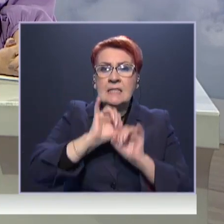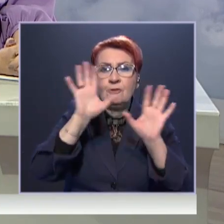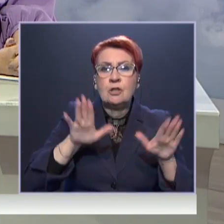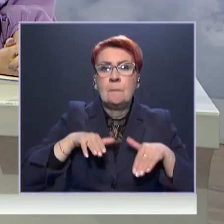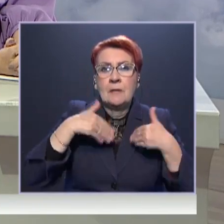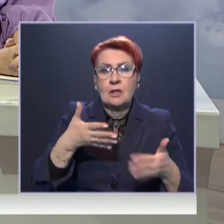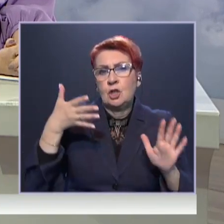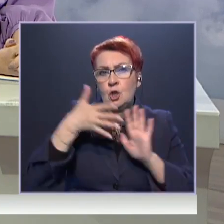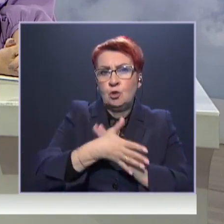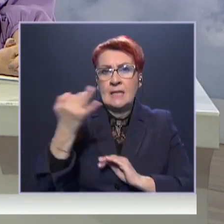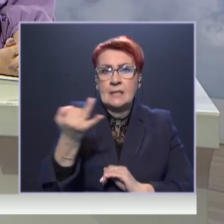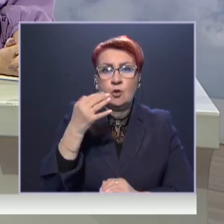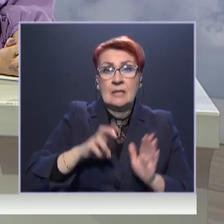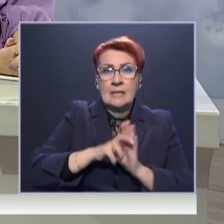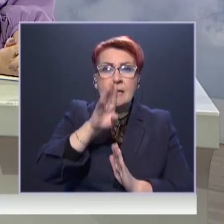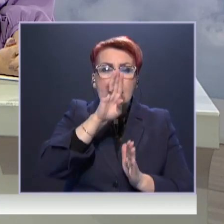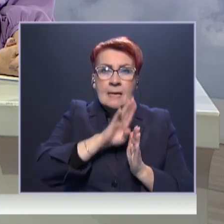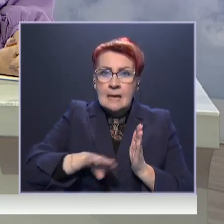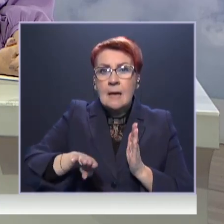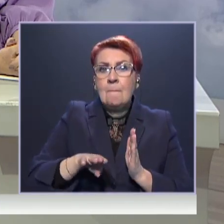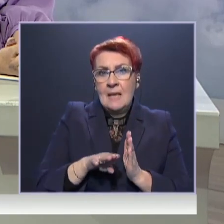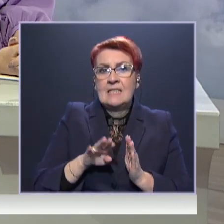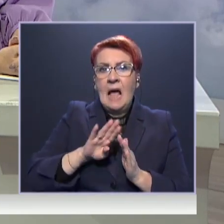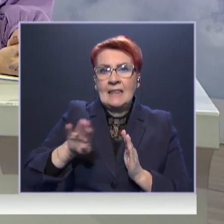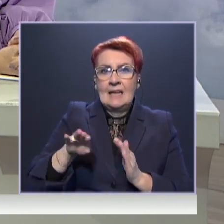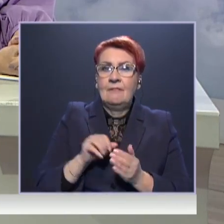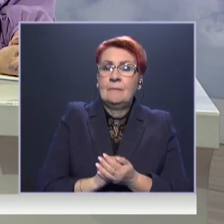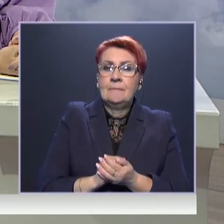изучать историю церкви без отрыва от истории страны